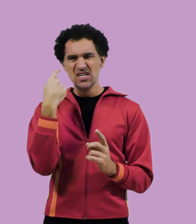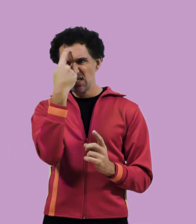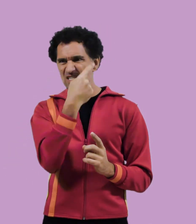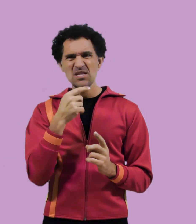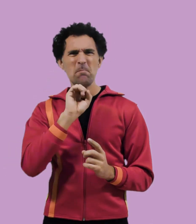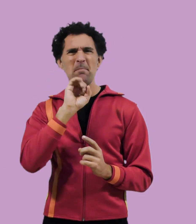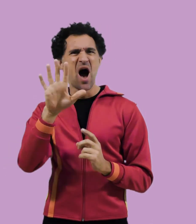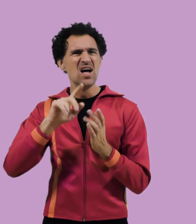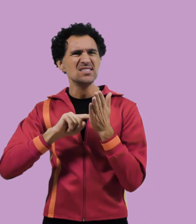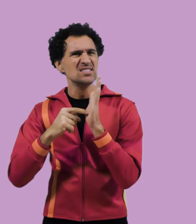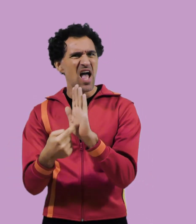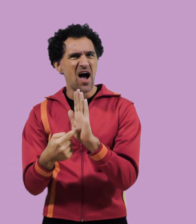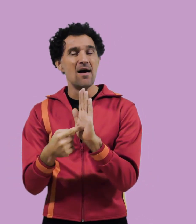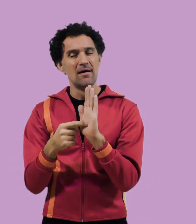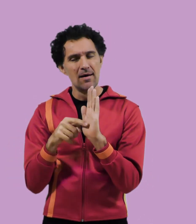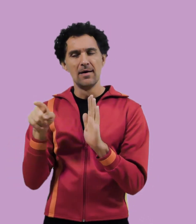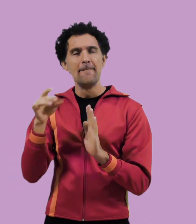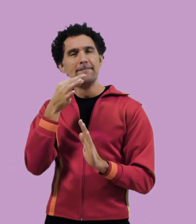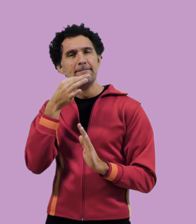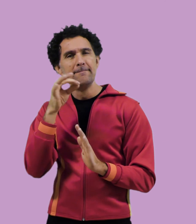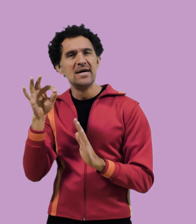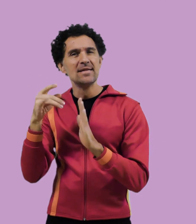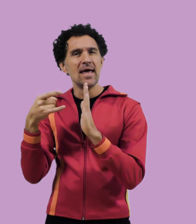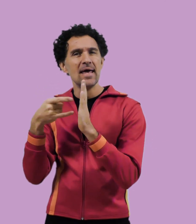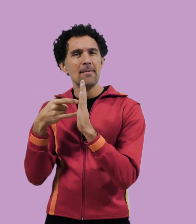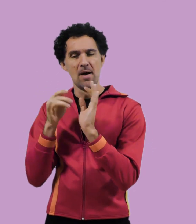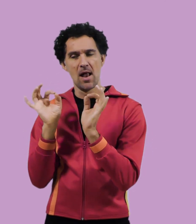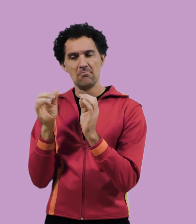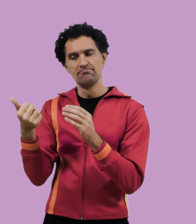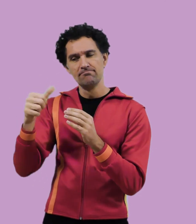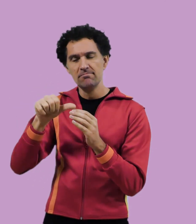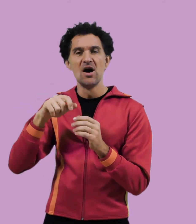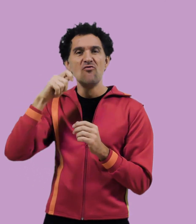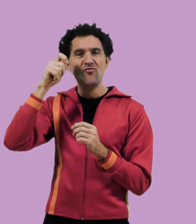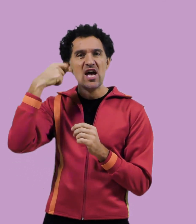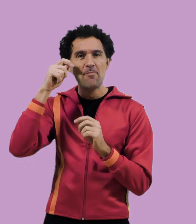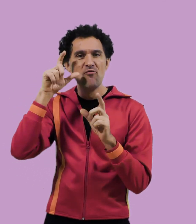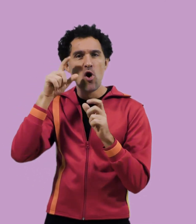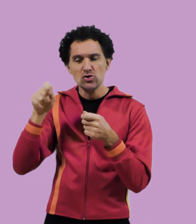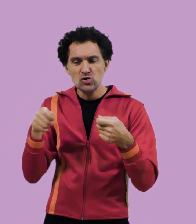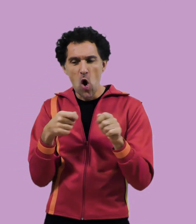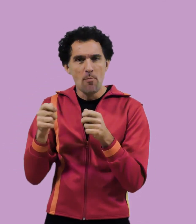sein eigenes Gesicht nicht zu zeigen. Bei den meisten Apps kann man